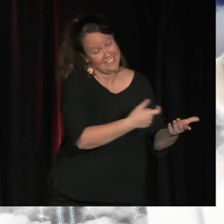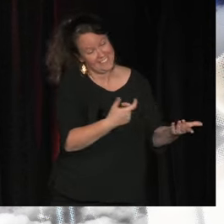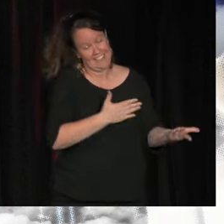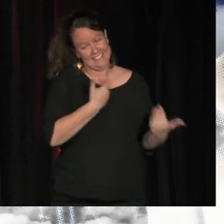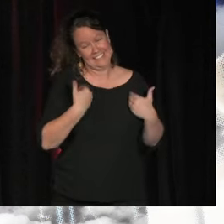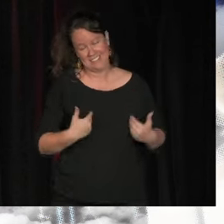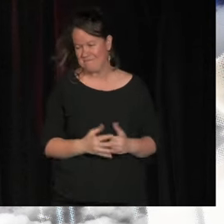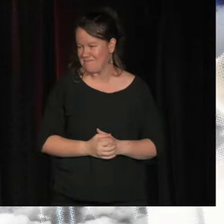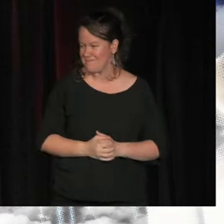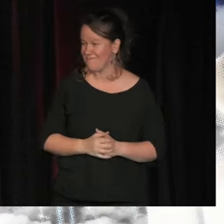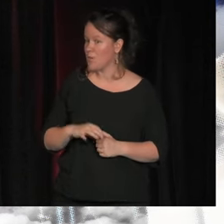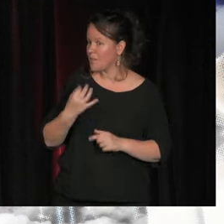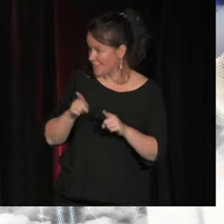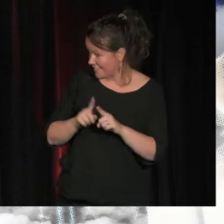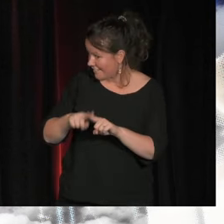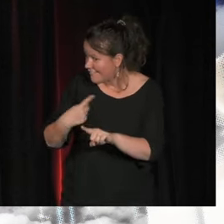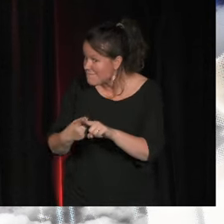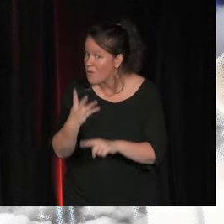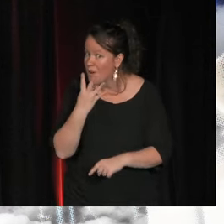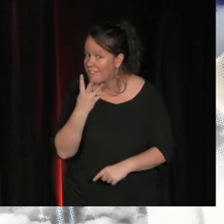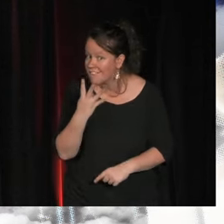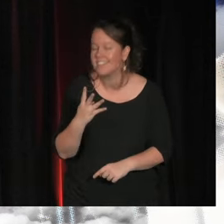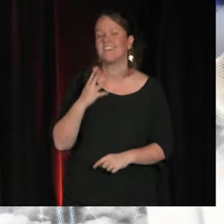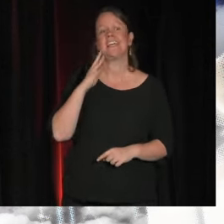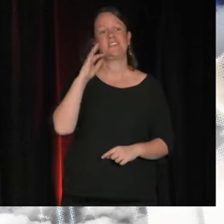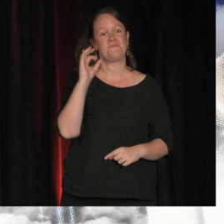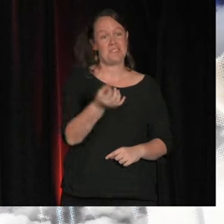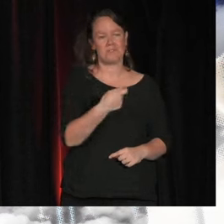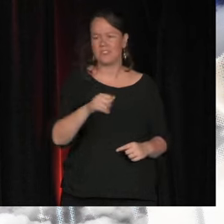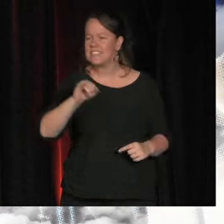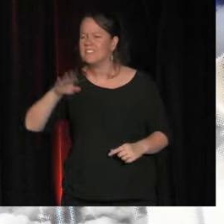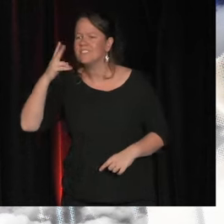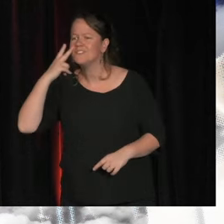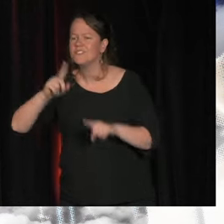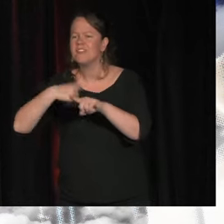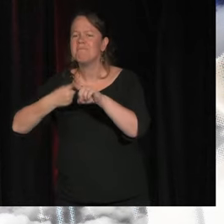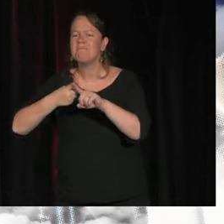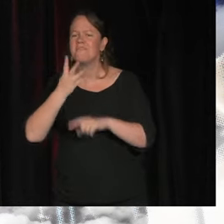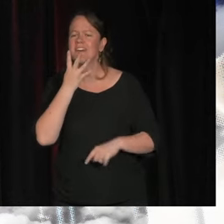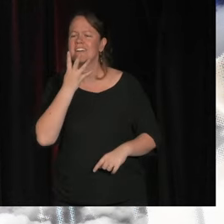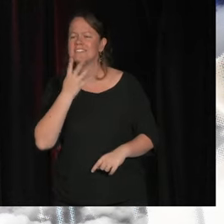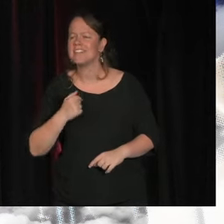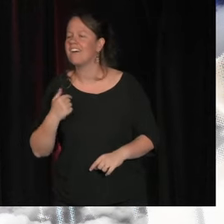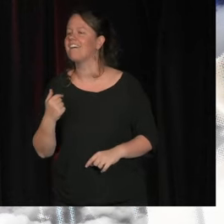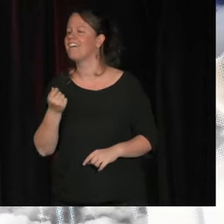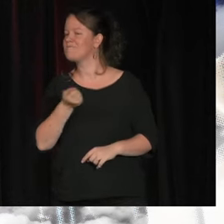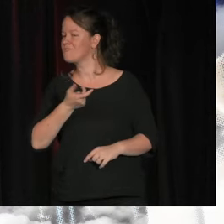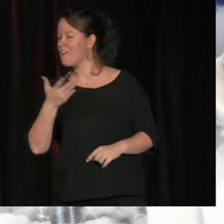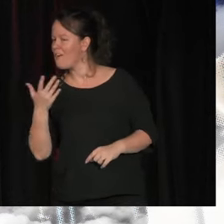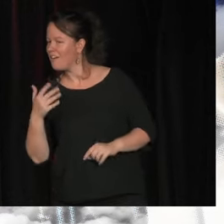Et il y aura même un film. Ils vont faire un film World of Warcraft. Oui, c'est vrai, j'avais oublié, oui. Qui a vu le film de World of Warcraft, de 2016 ? Ah, quand même, 20 mains levées à peu près, je dirais.